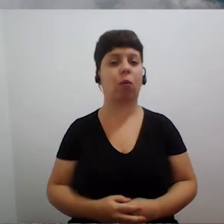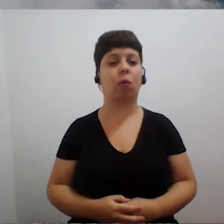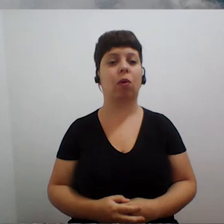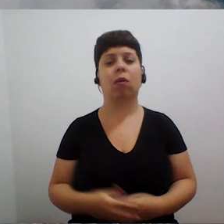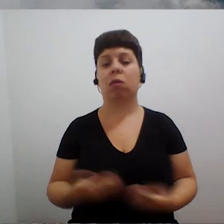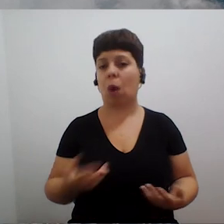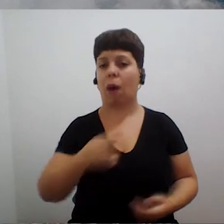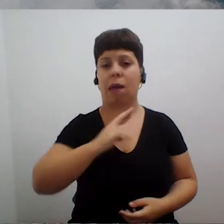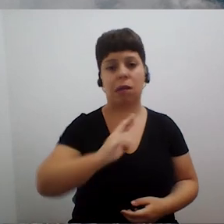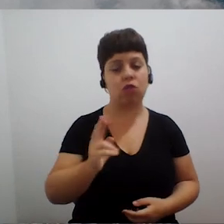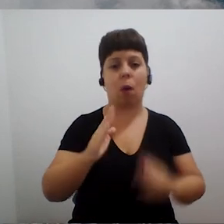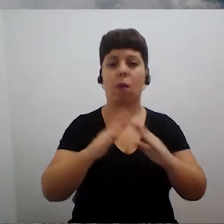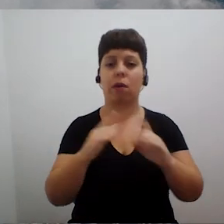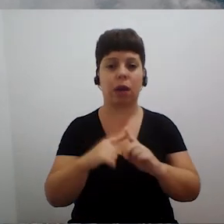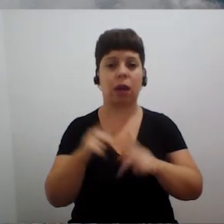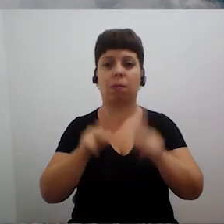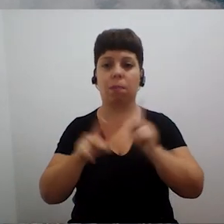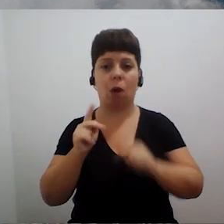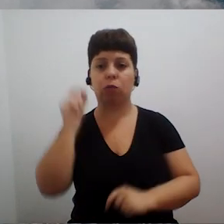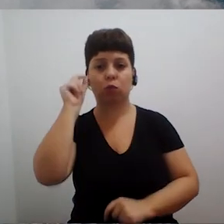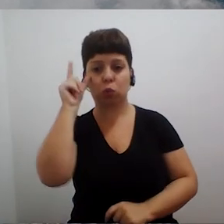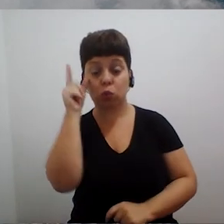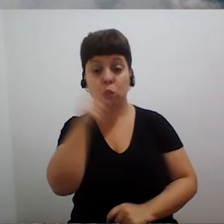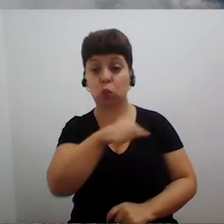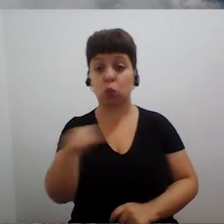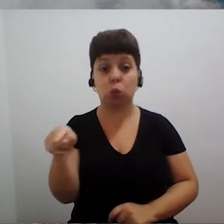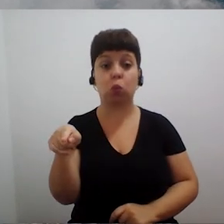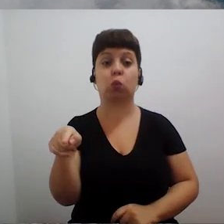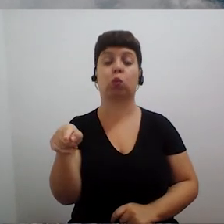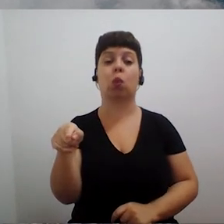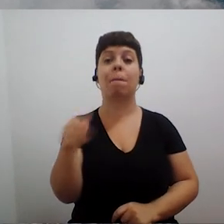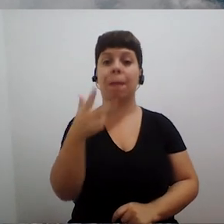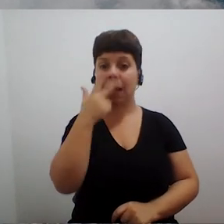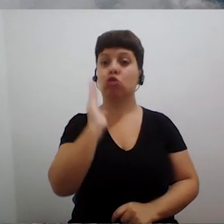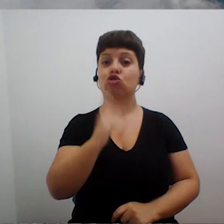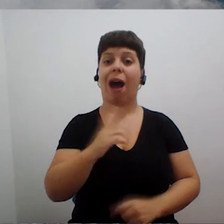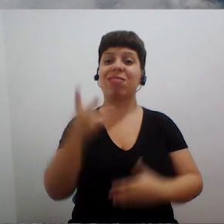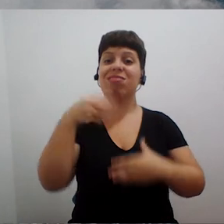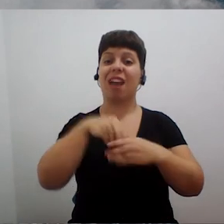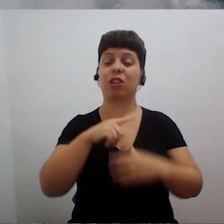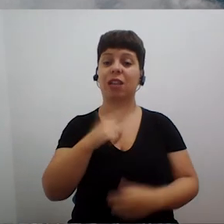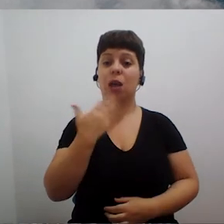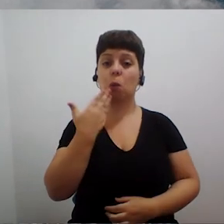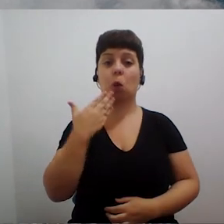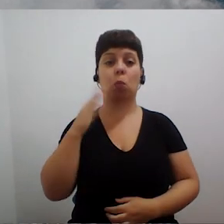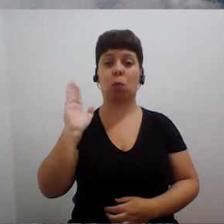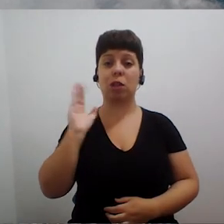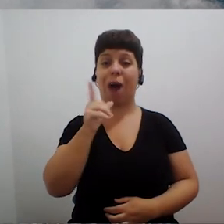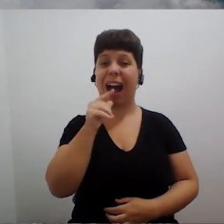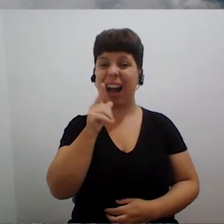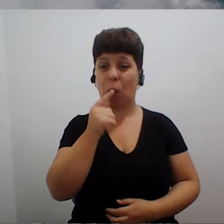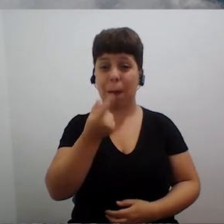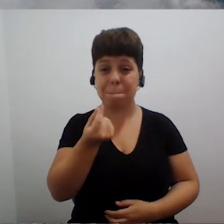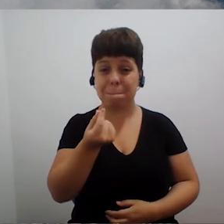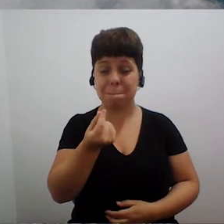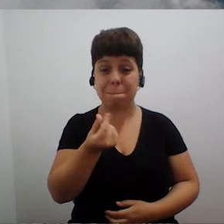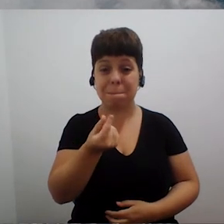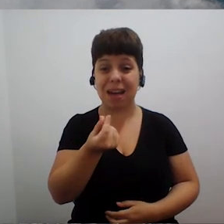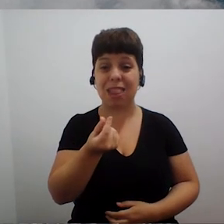assumirem um compromisso de não monetarizar água, de não torná-la como fim lucrativo,